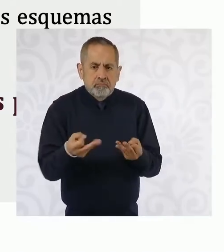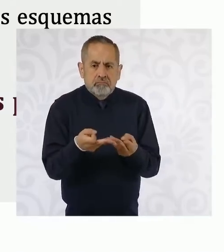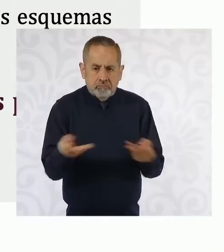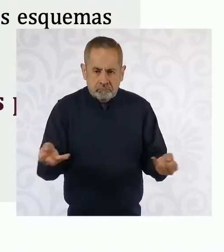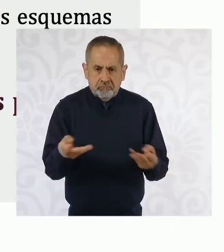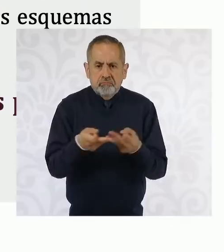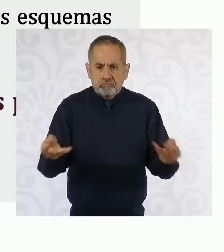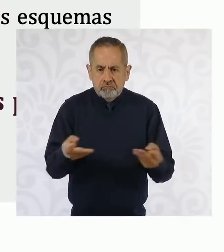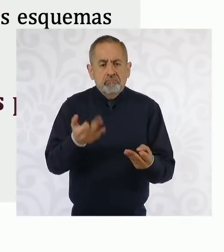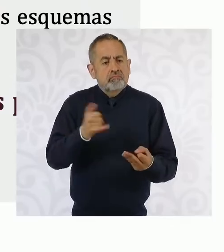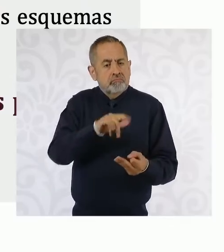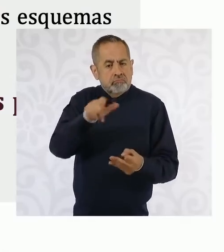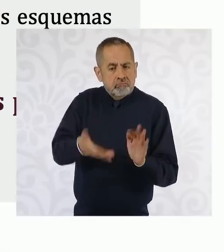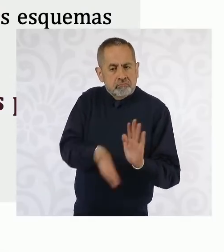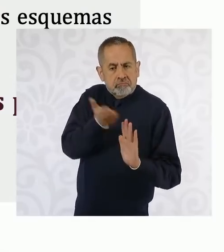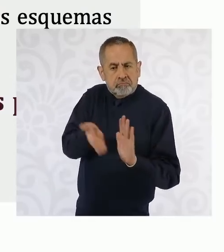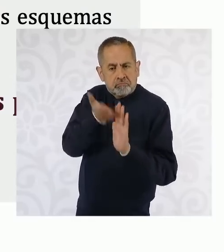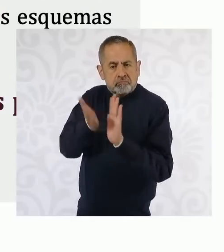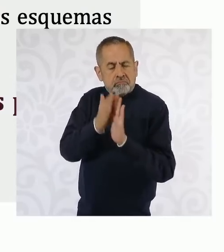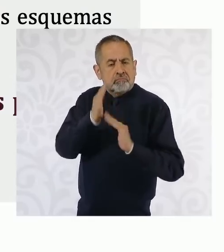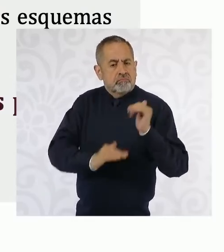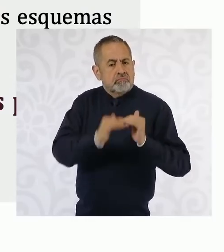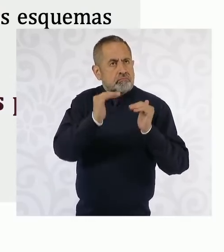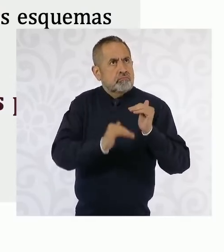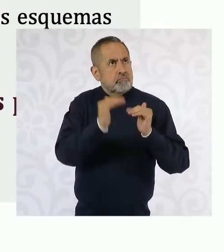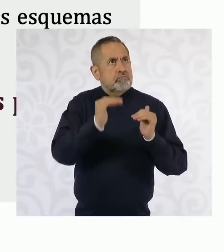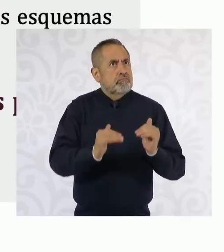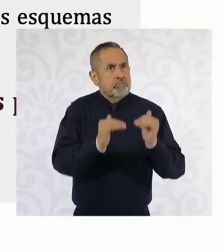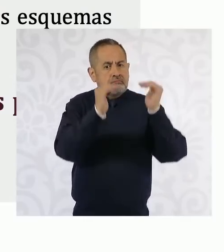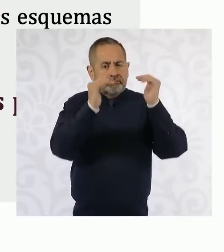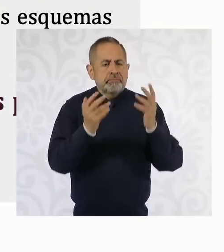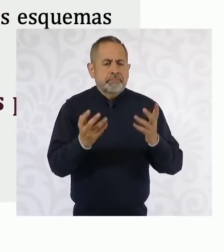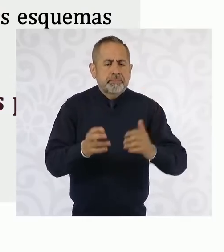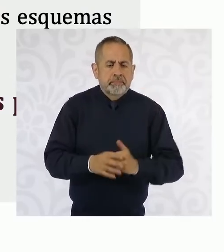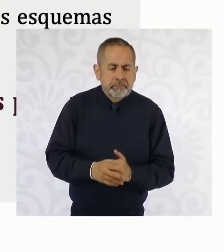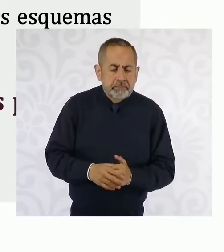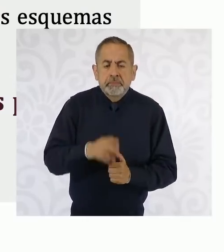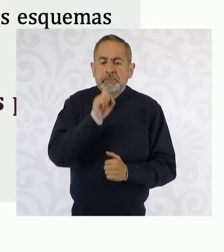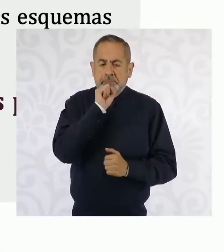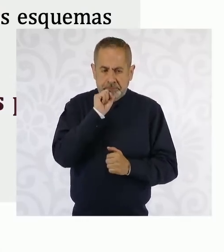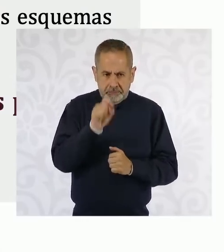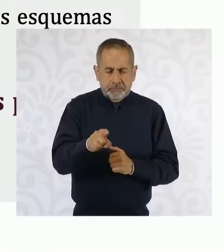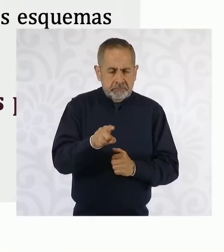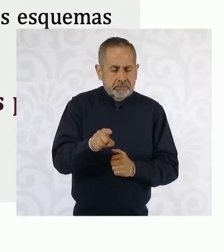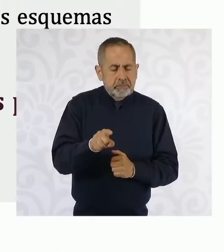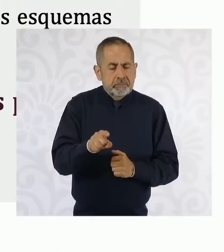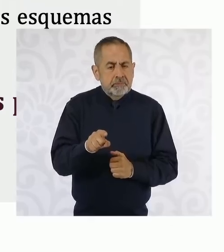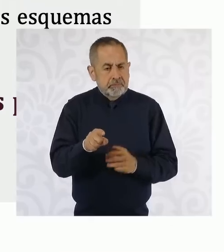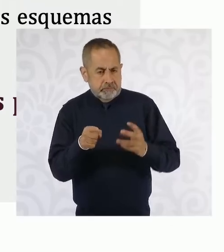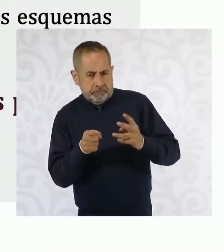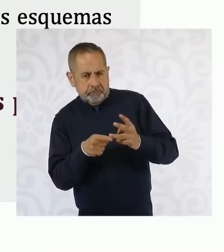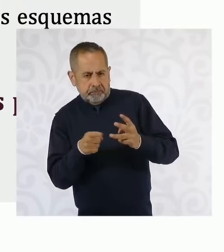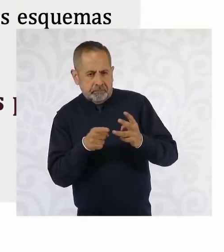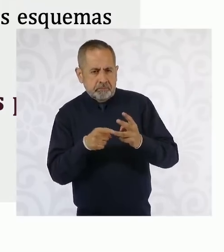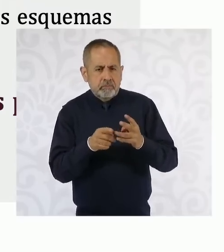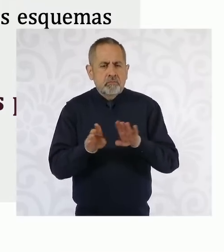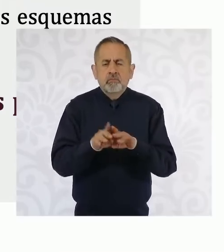construcción de los esquemas actuales de financiamiento y vamos a tener un millón